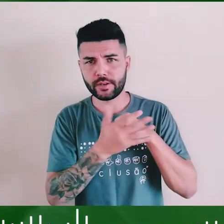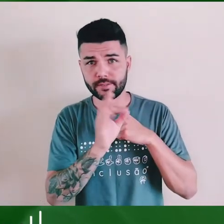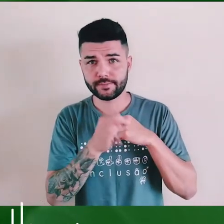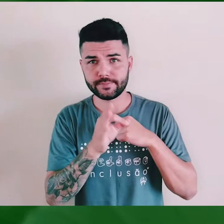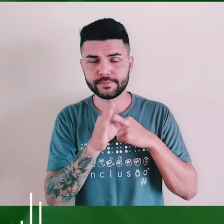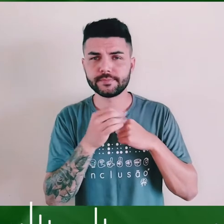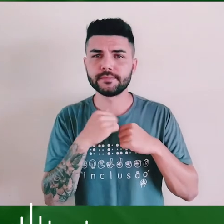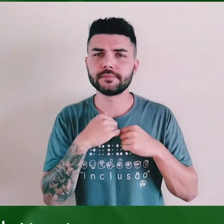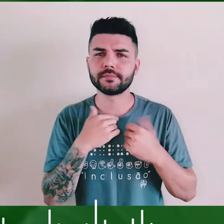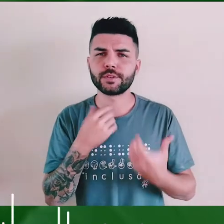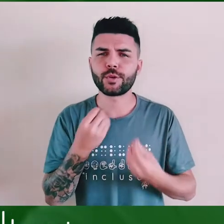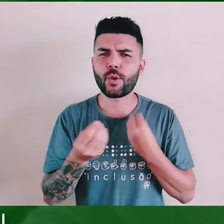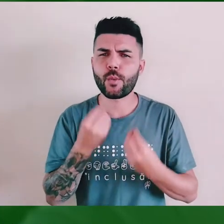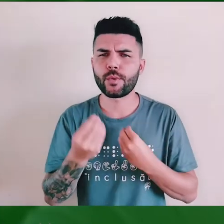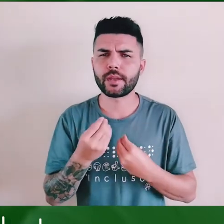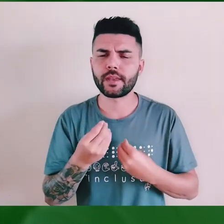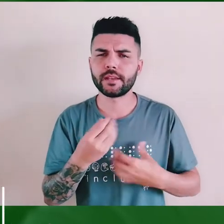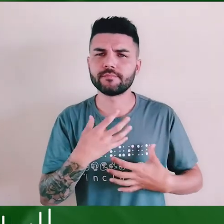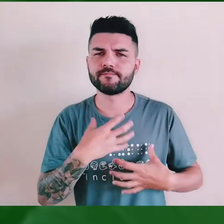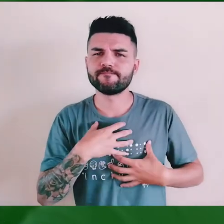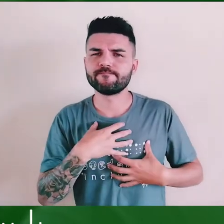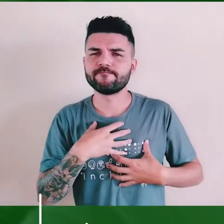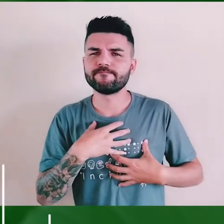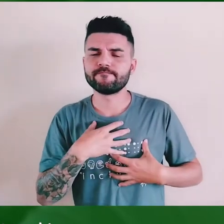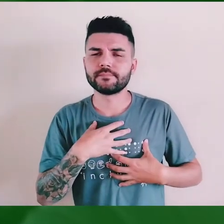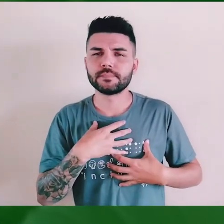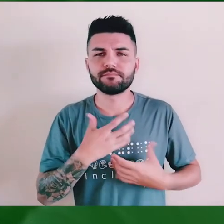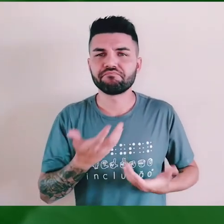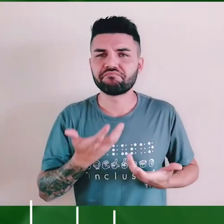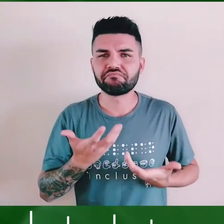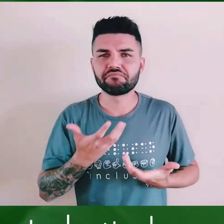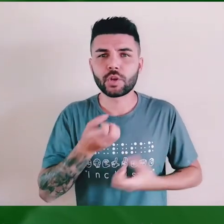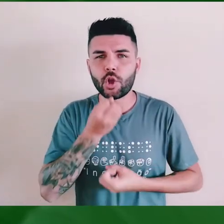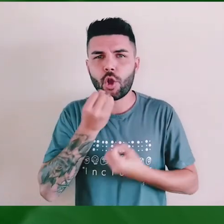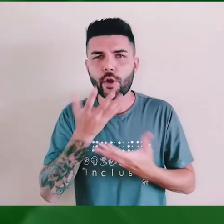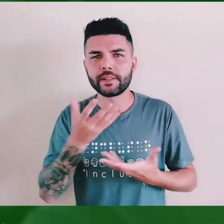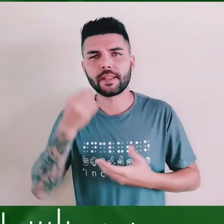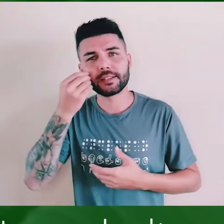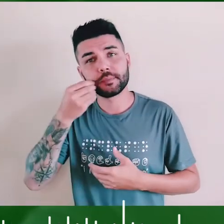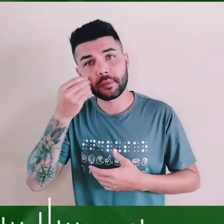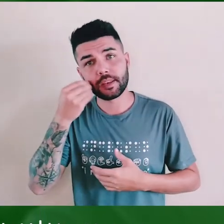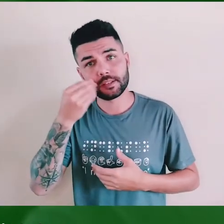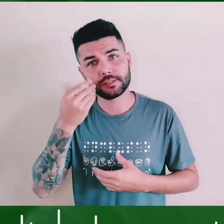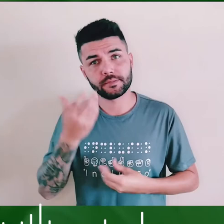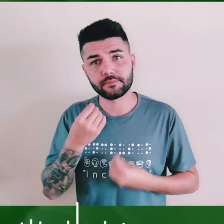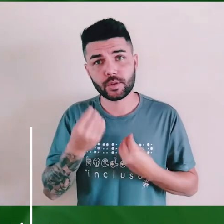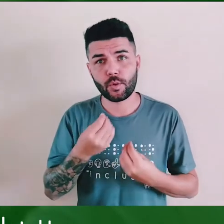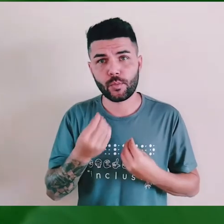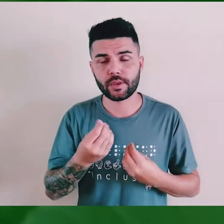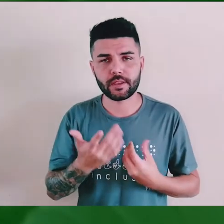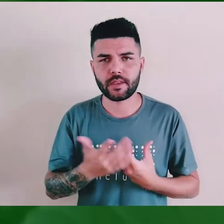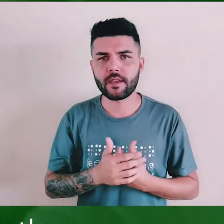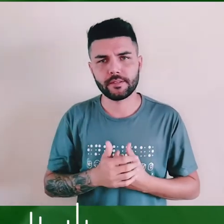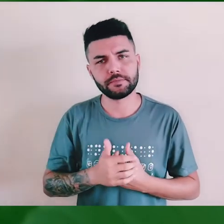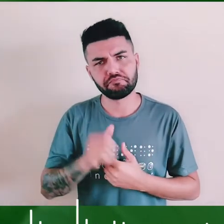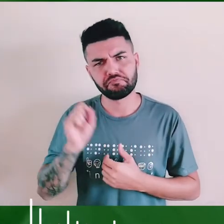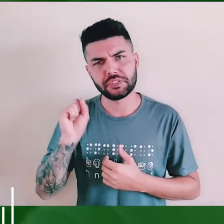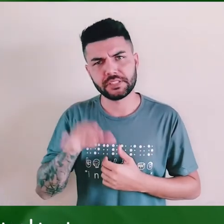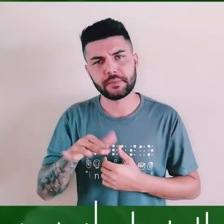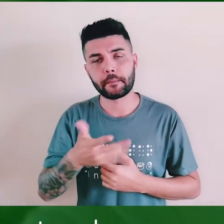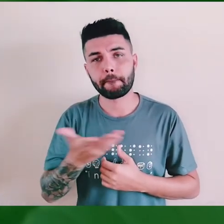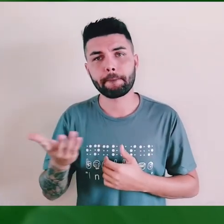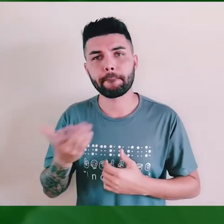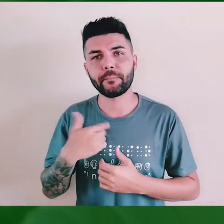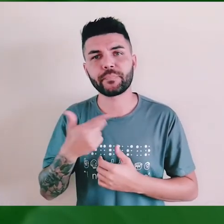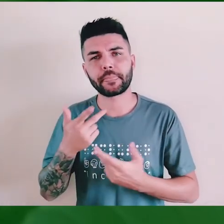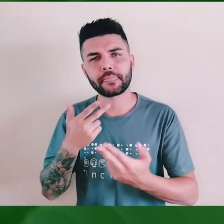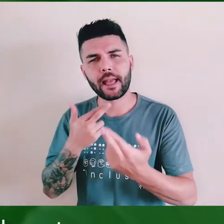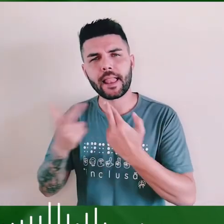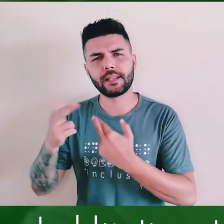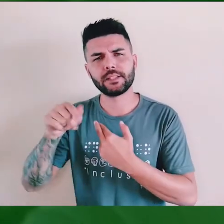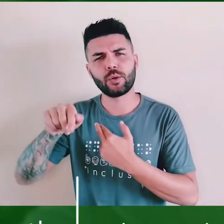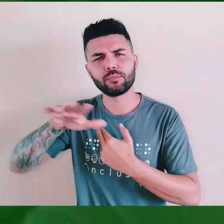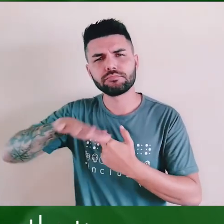Você se sente confortável pra contar como foi sua experiência? Pedro: Claro! Claro.